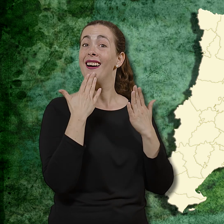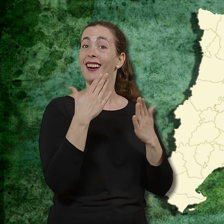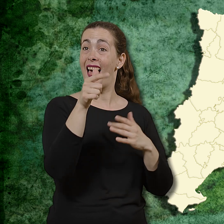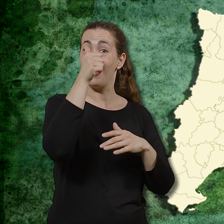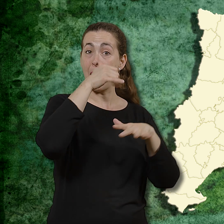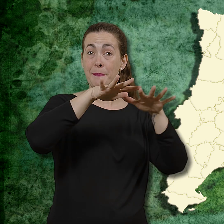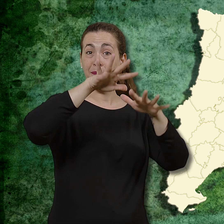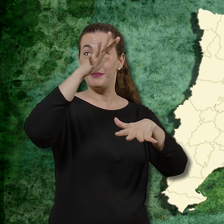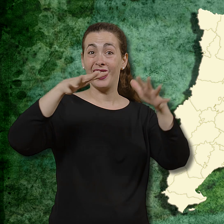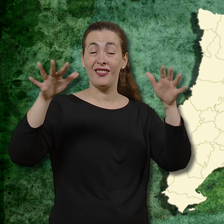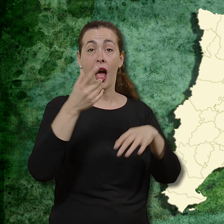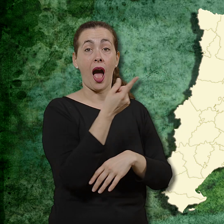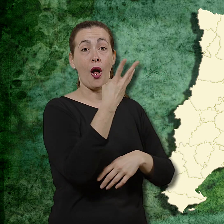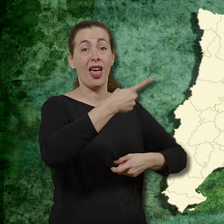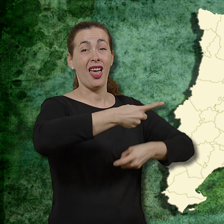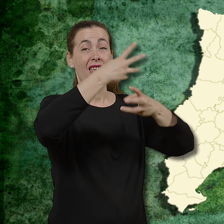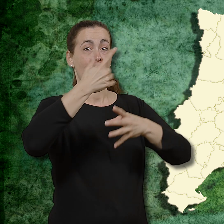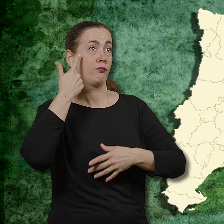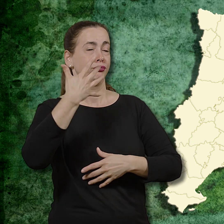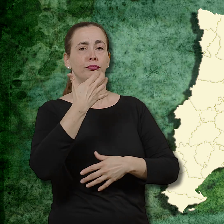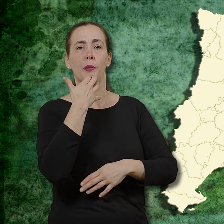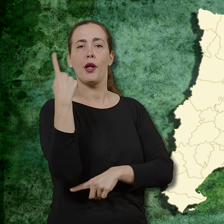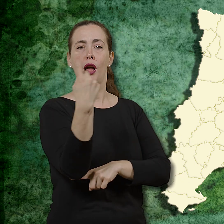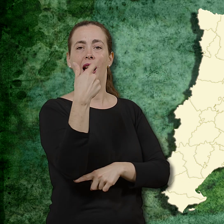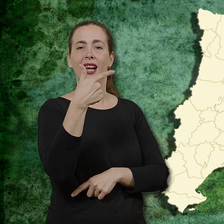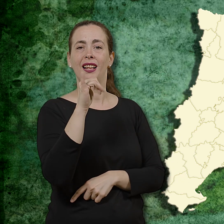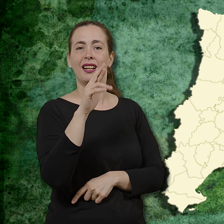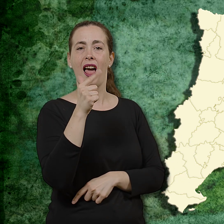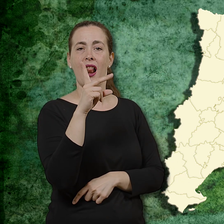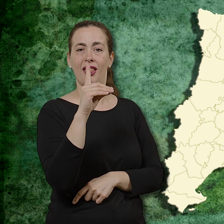gràcies al perfil que li proporcionen alguns dels edificis més destacats,